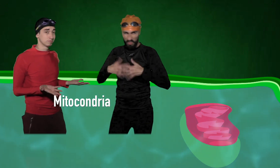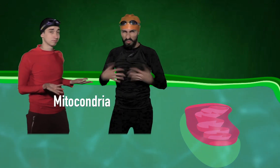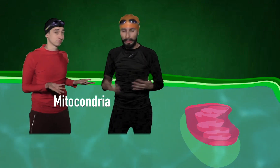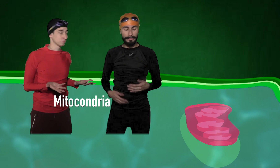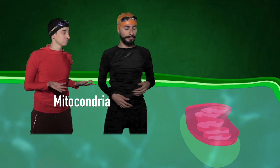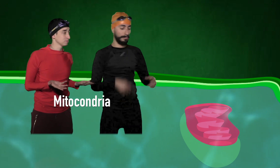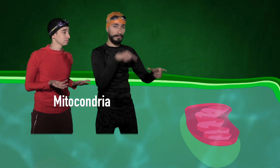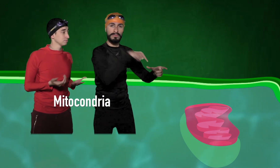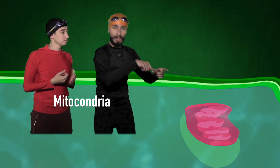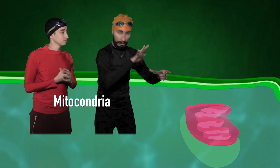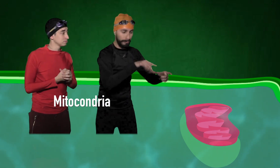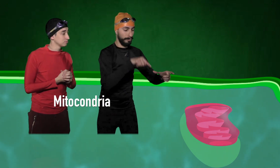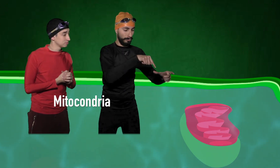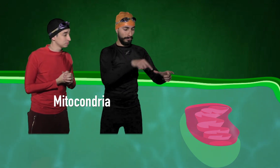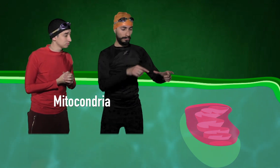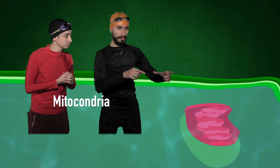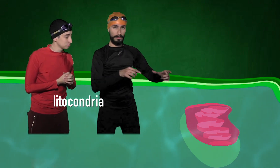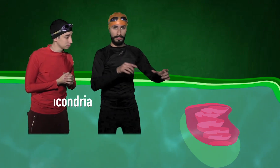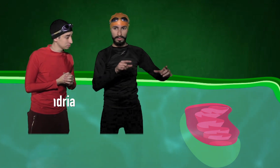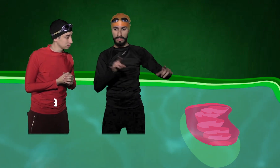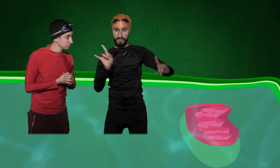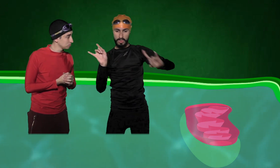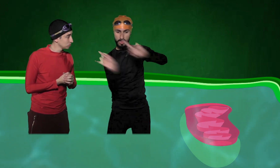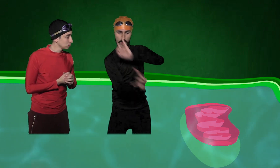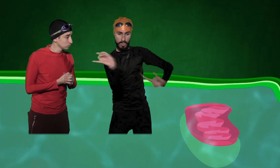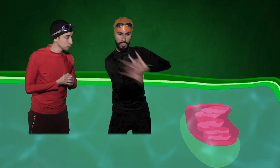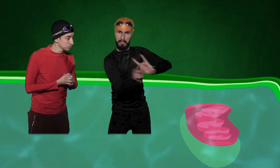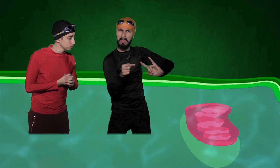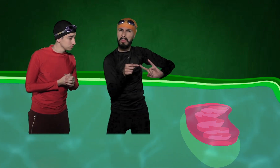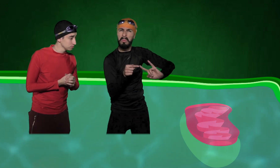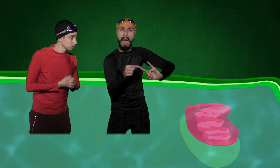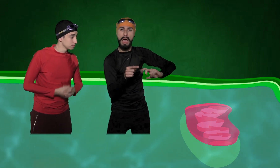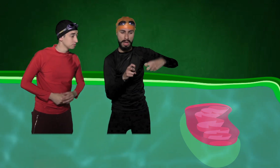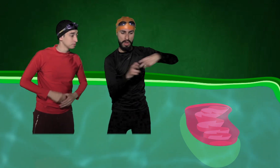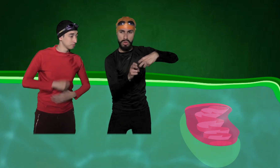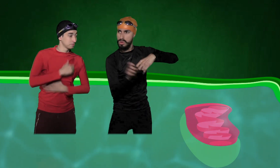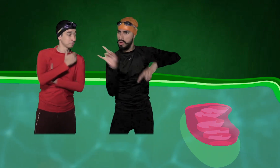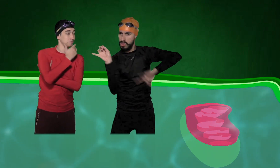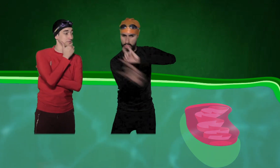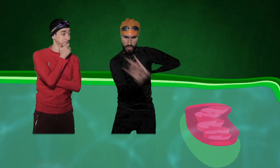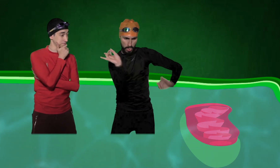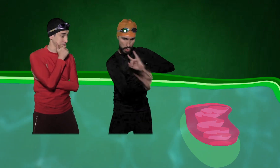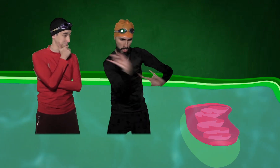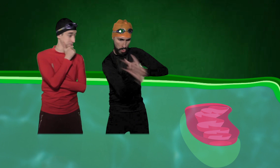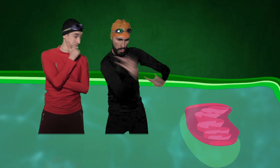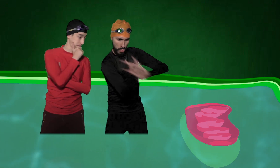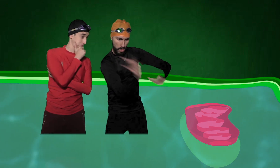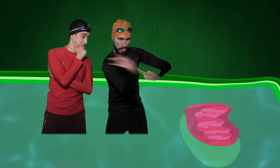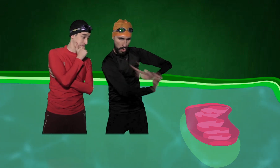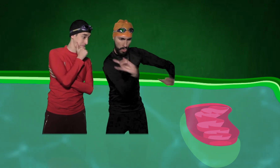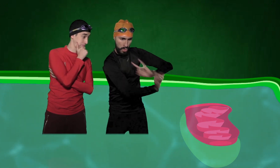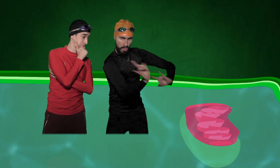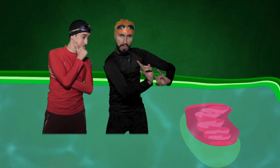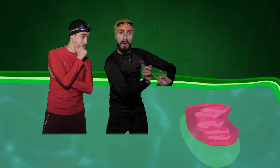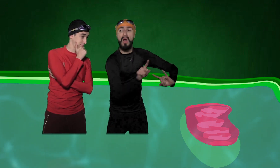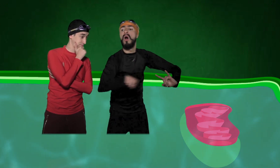La mitocondria es la encargada de generar la energía, por ello, absorbe los nutrientes que ingresan a la célula.